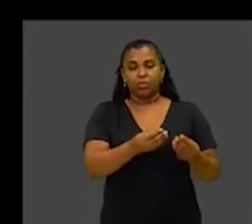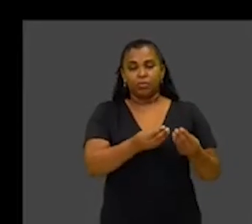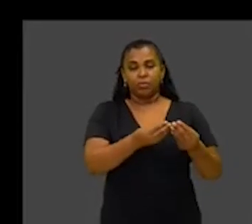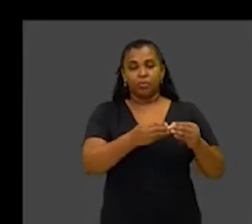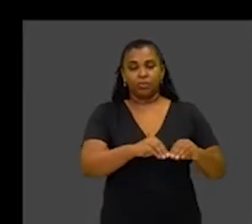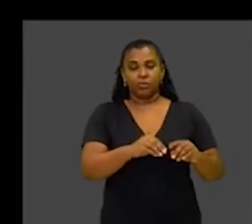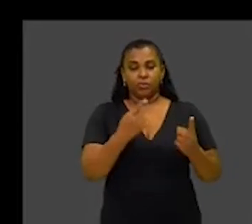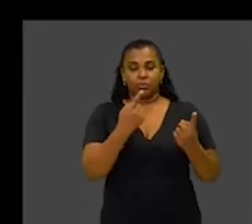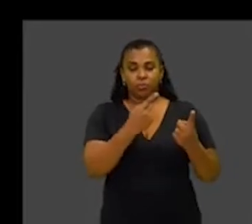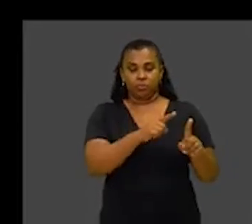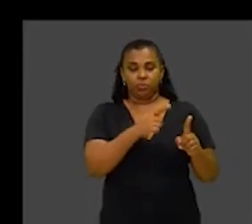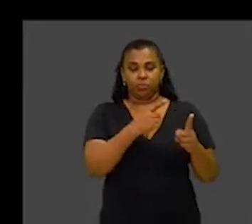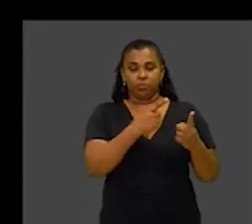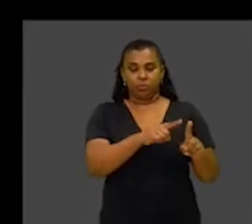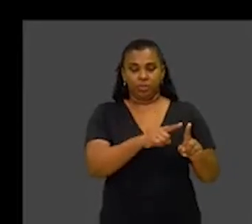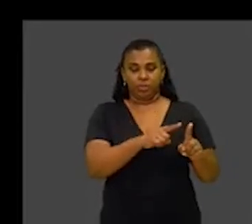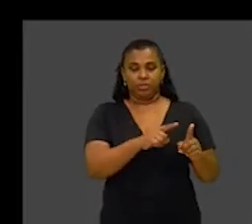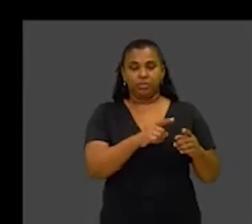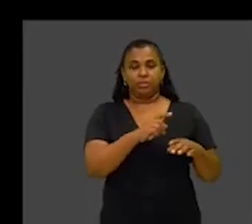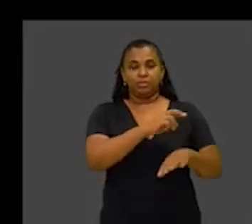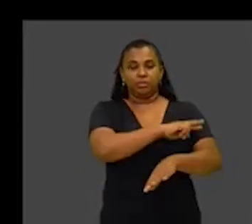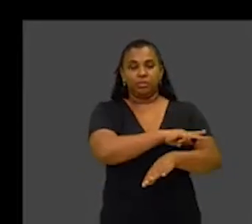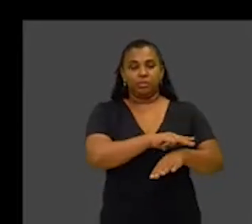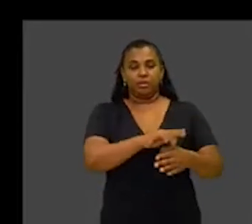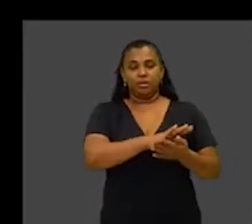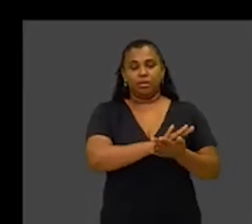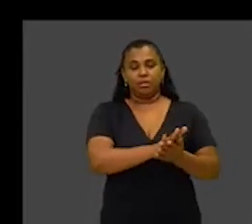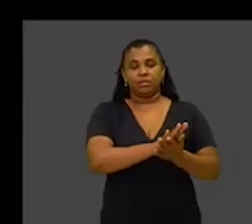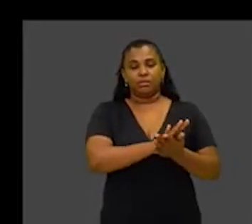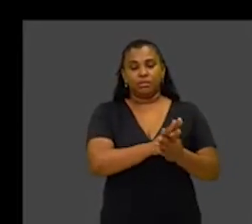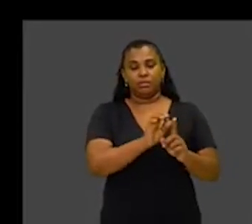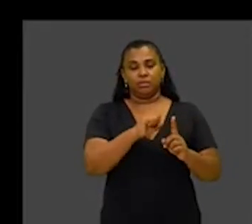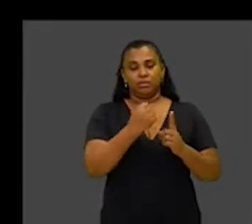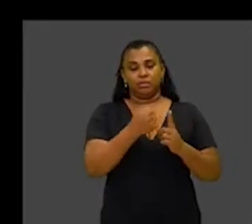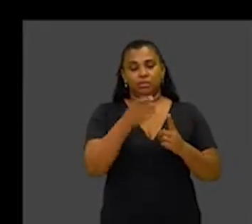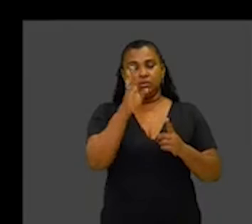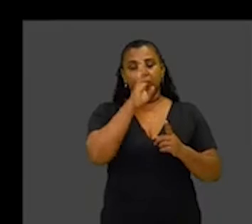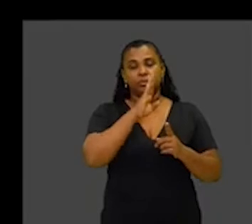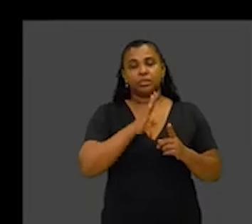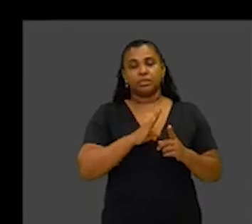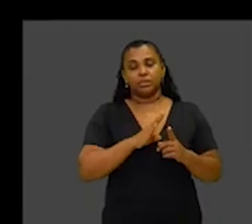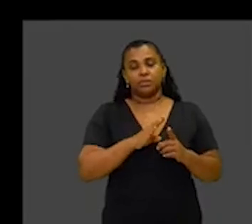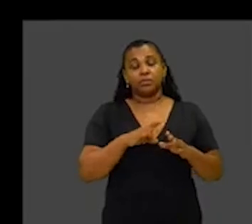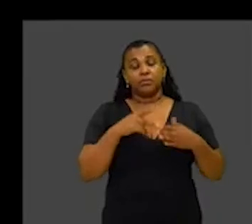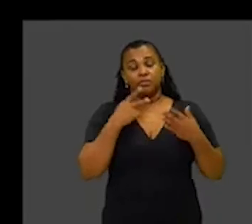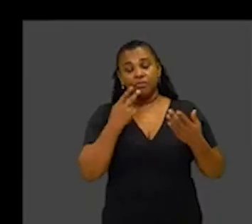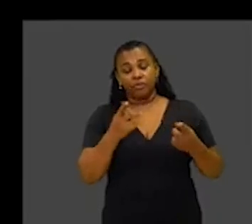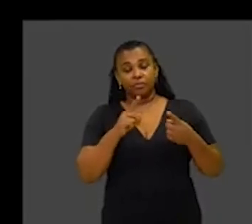racismo na sociedade brasileira e quando eu falo na sociedade brasileira eu falo de brancos de